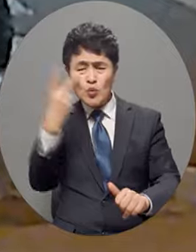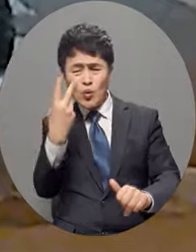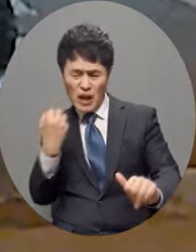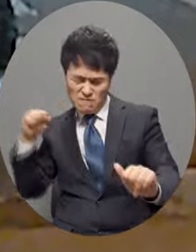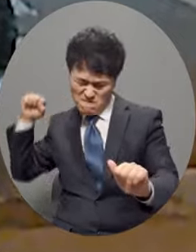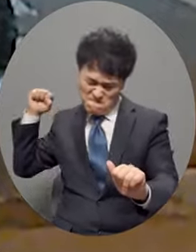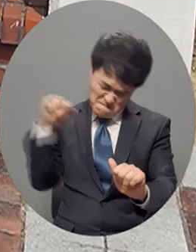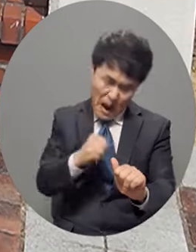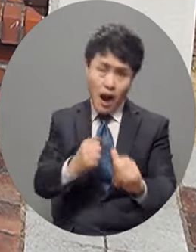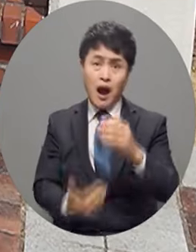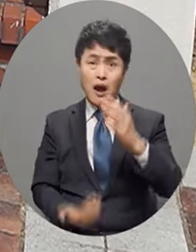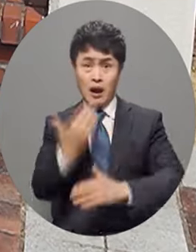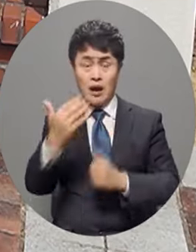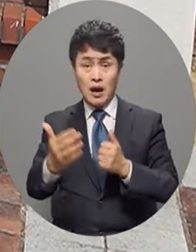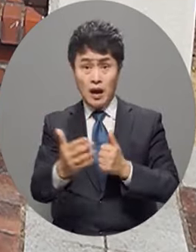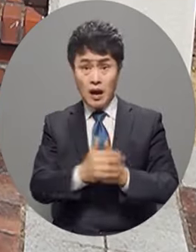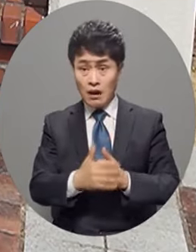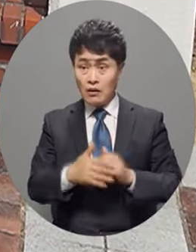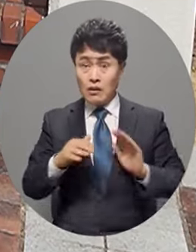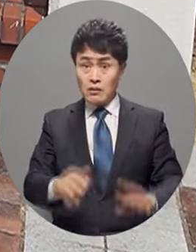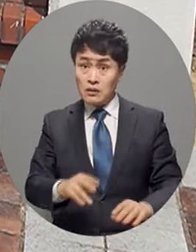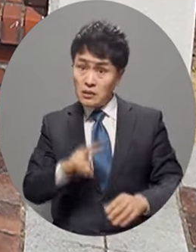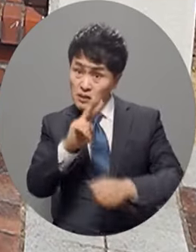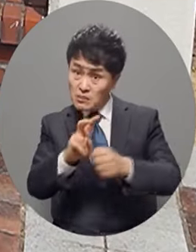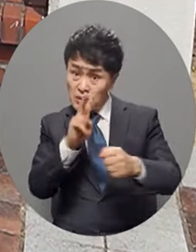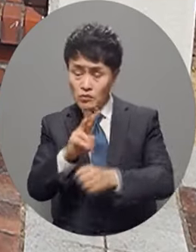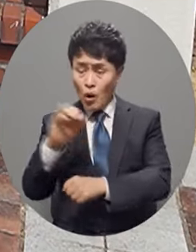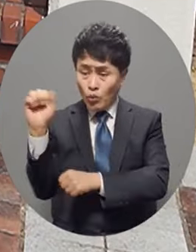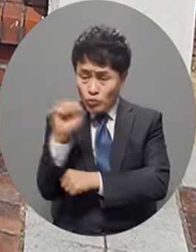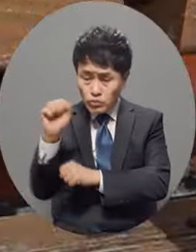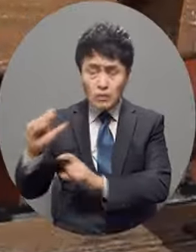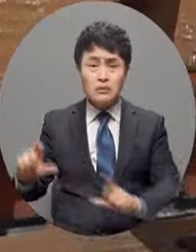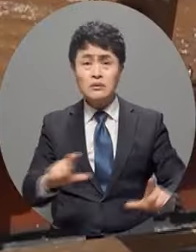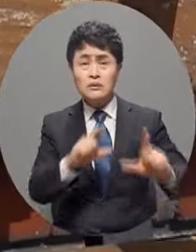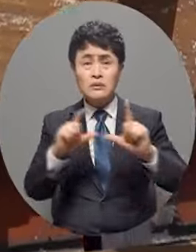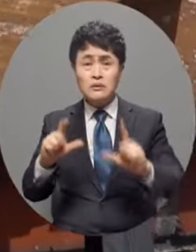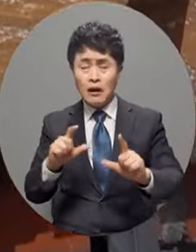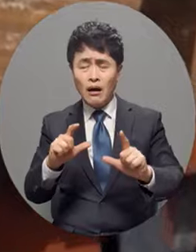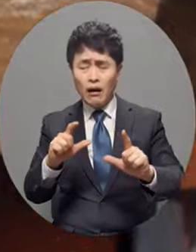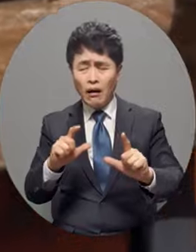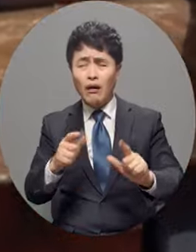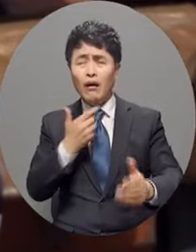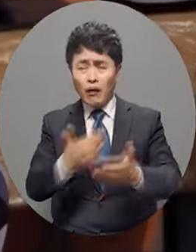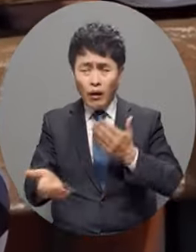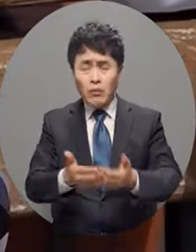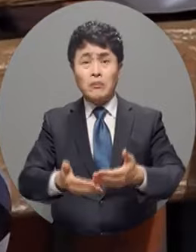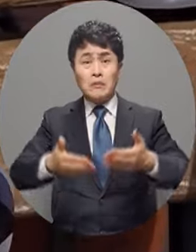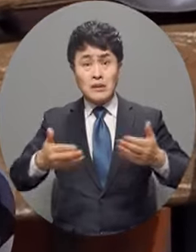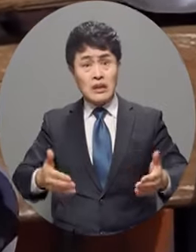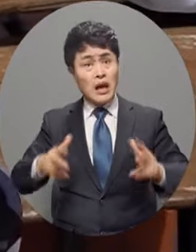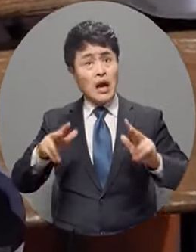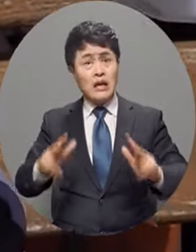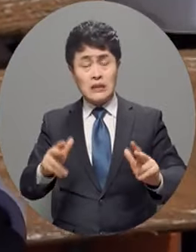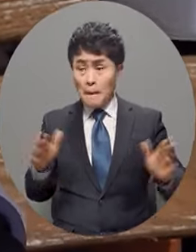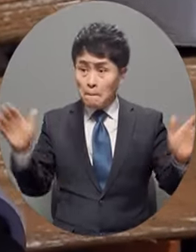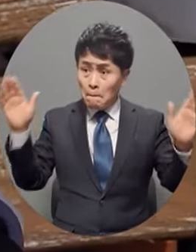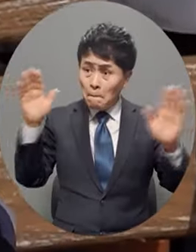시작됩니다. 지난 20여 년간 운전으로 생계를 이어와 산전수전을 다 겪었지만, 이제는 야간